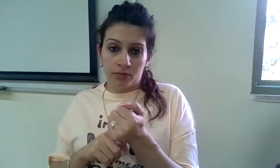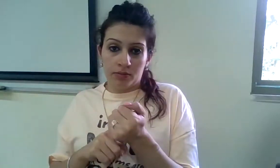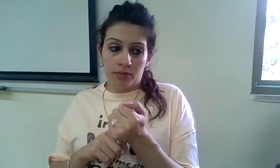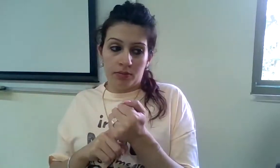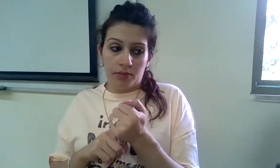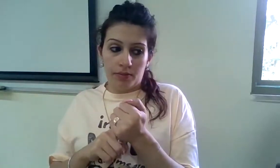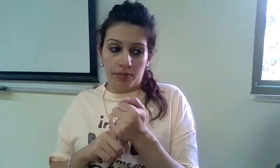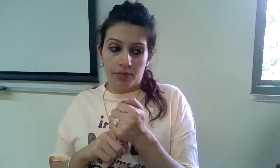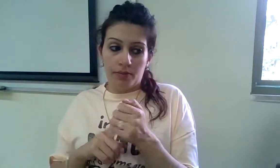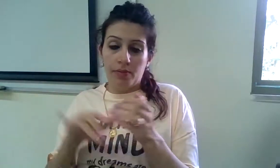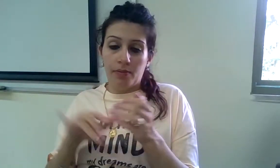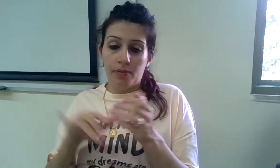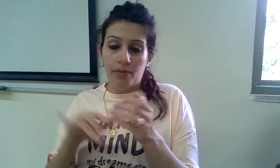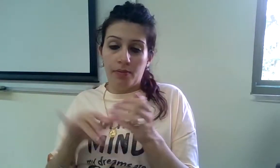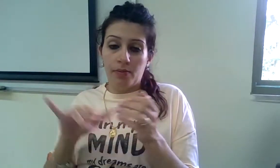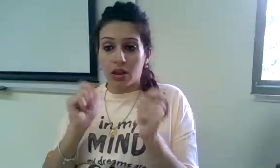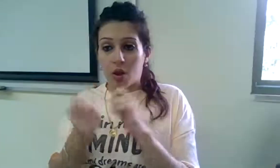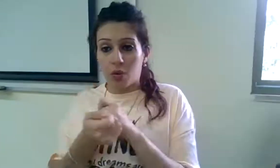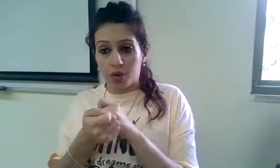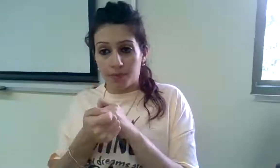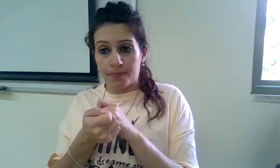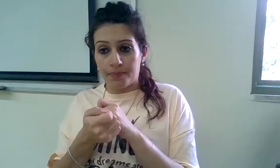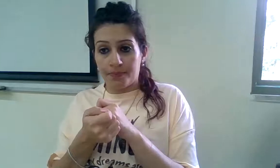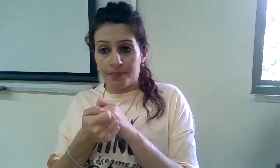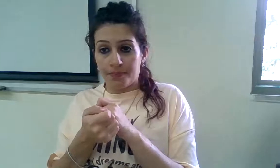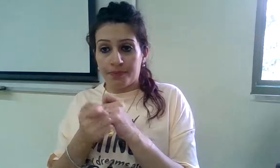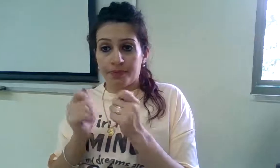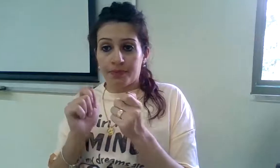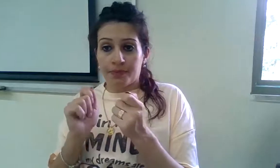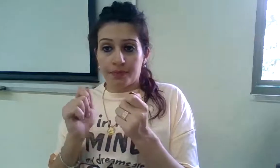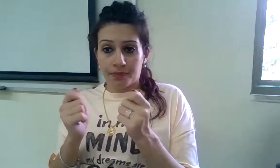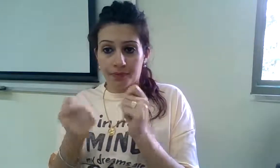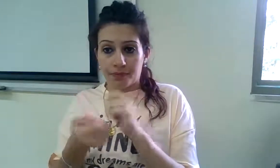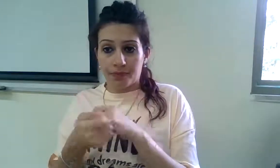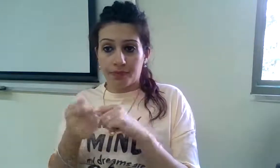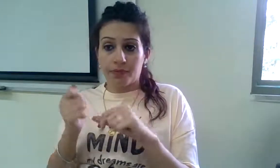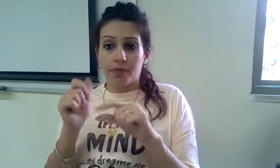تعلمهم ليتمكنوا من شرح ما ألذي قاموا بتعلمه